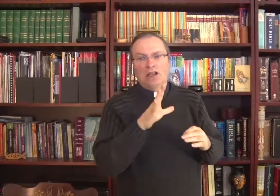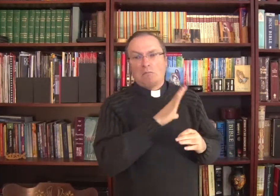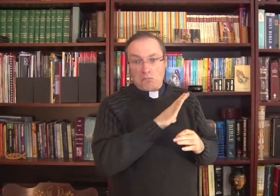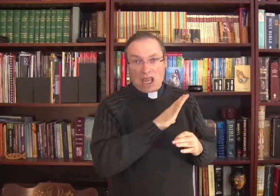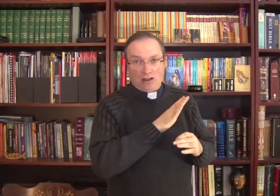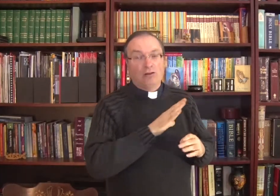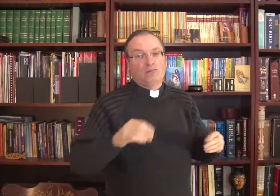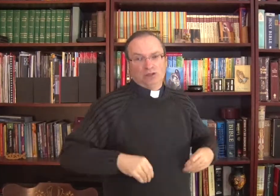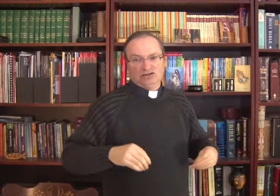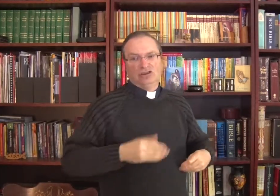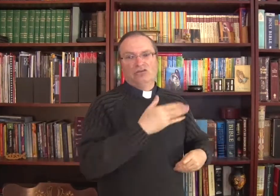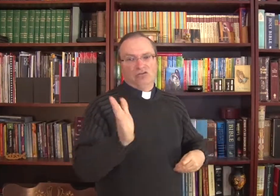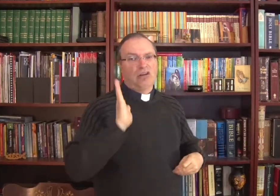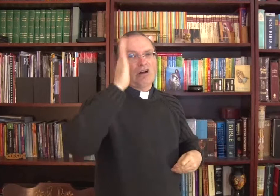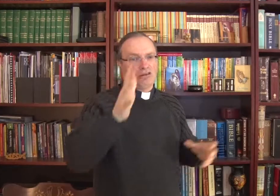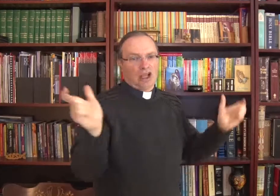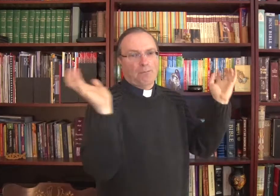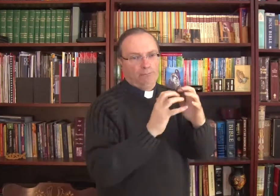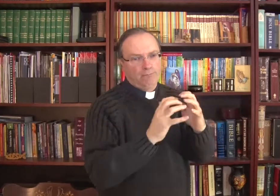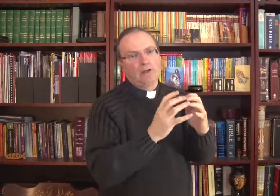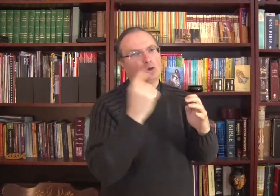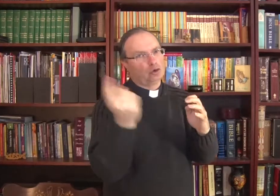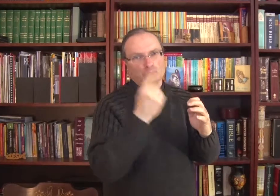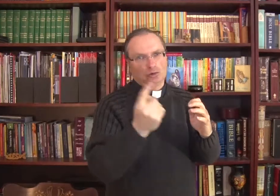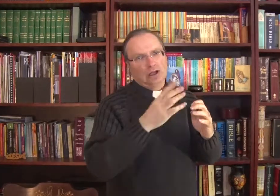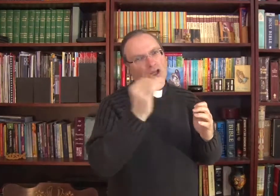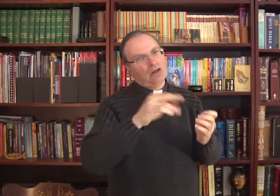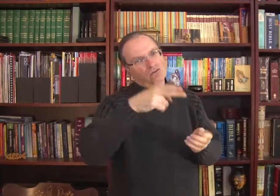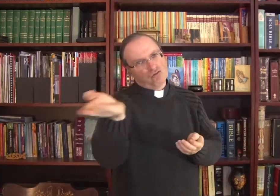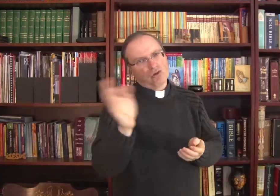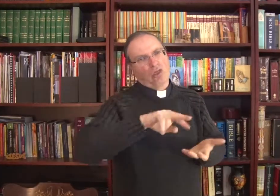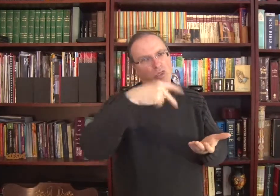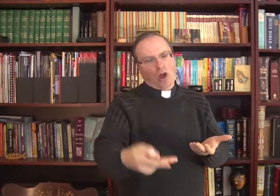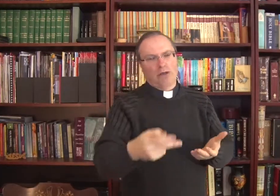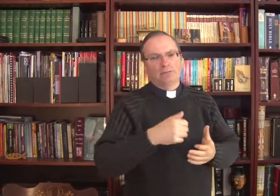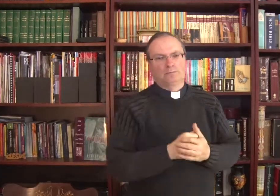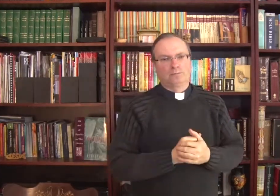mais le péché vous rattrapera toujours et vous tombez.